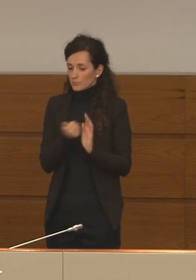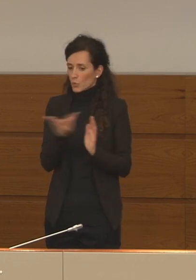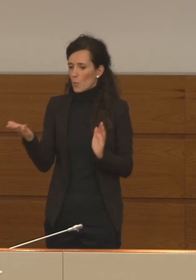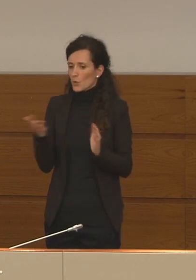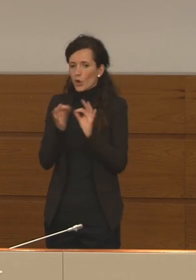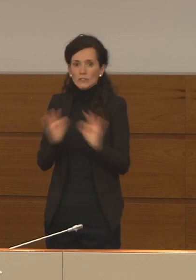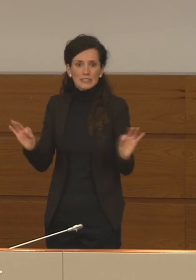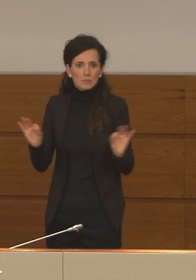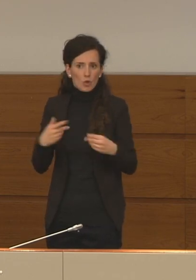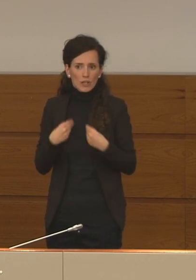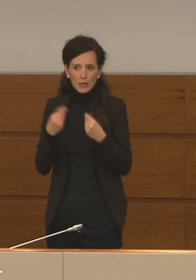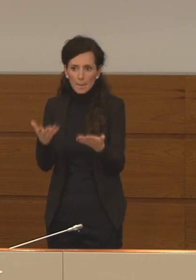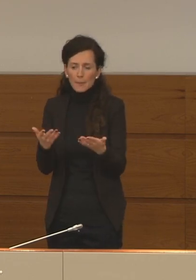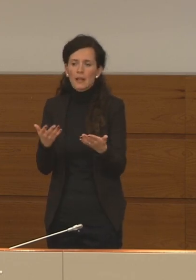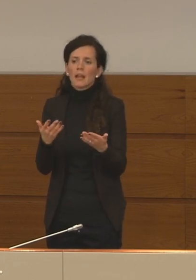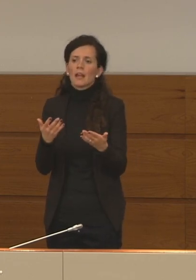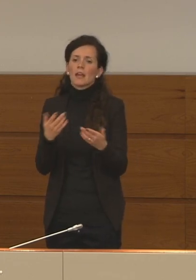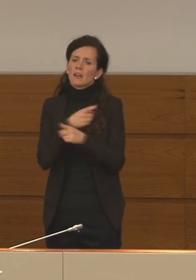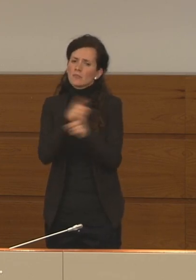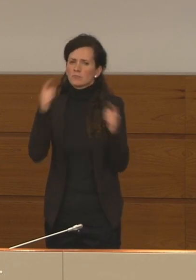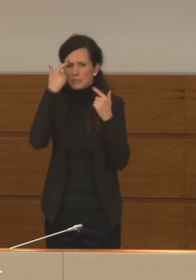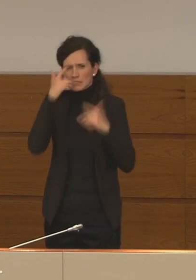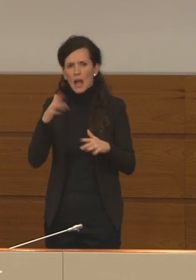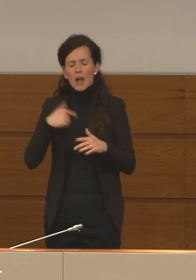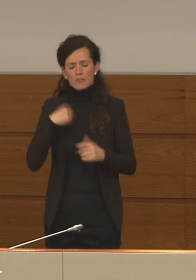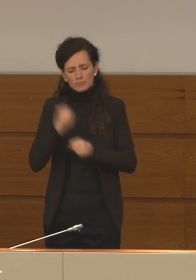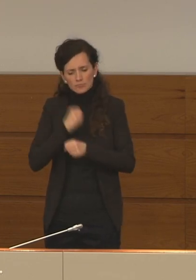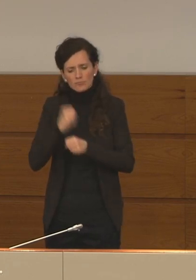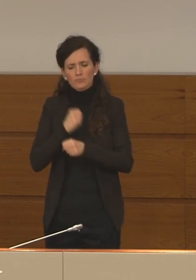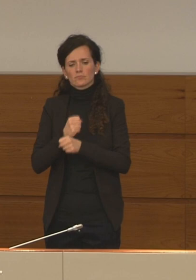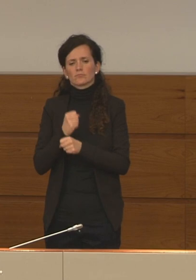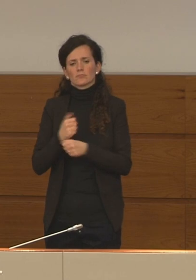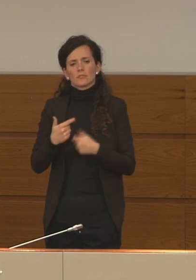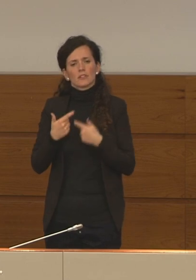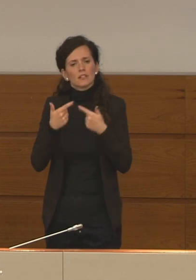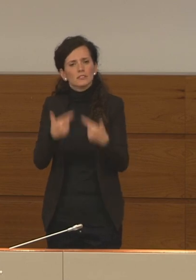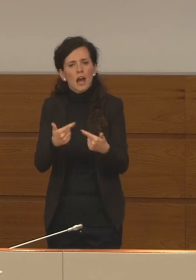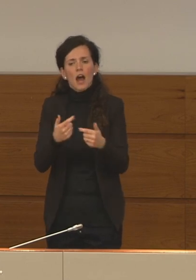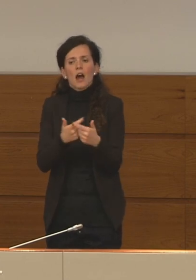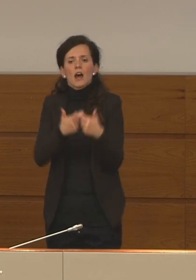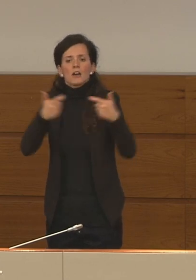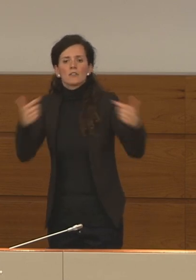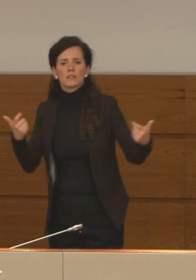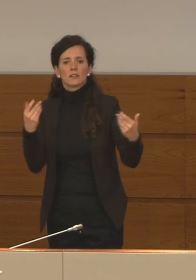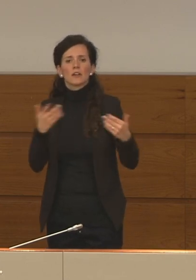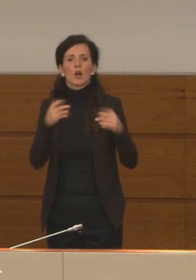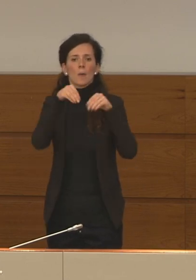sapete stiamo lavorando per incrementare il numero dei posti letto in terapia